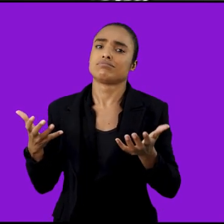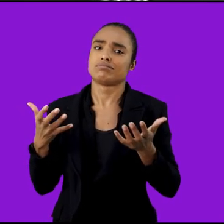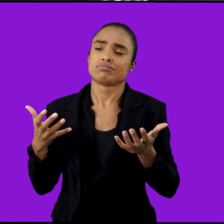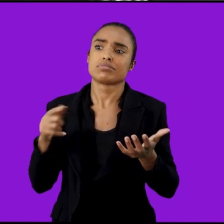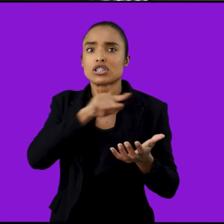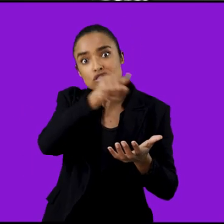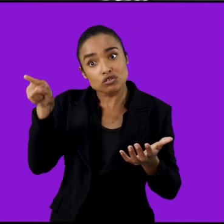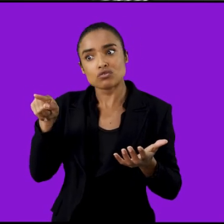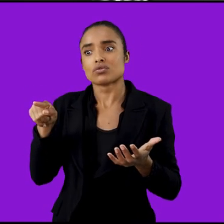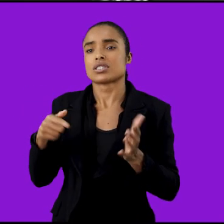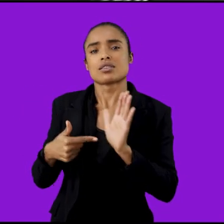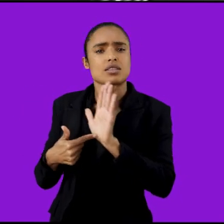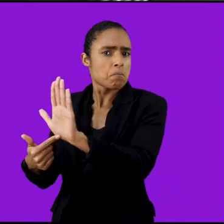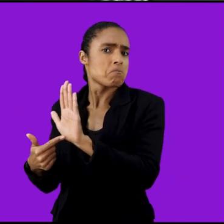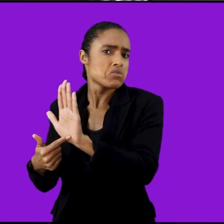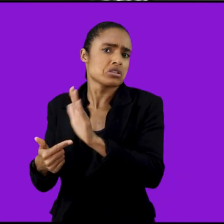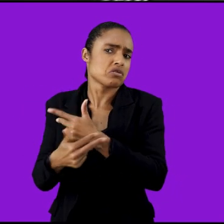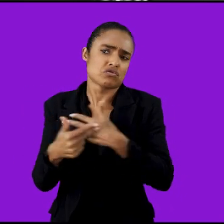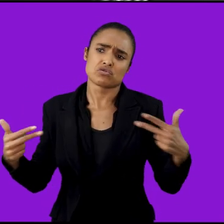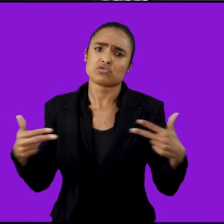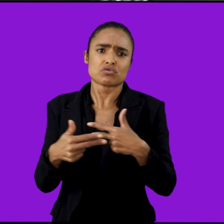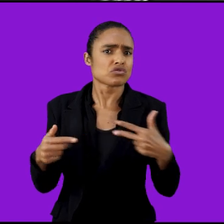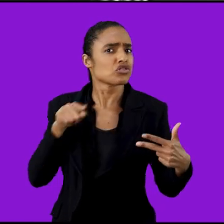Tudo que vocês trouxeram pro mercado e que puxou a régua, entendeu? Vocês puxaram a